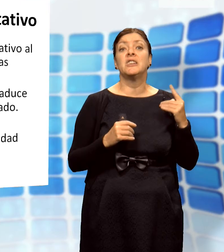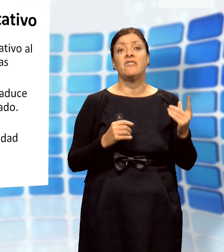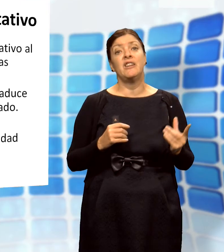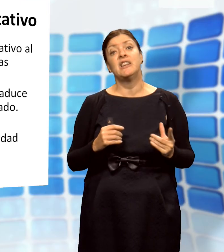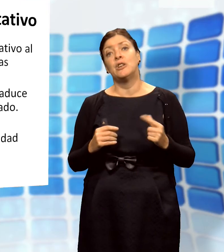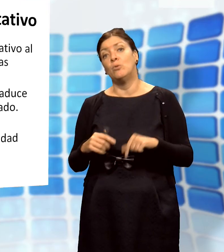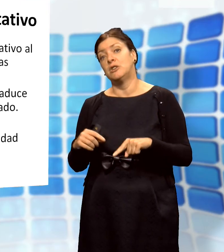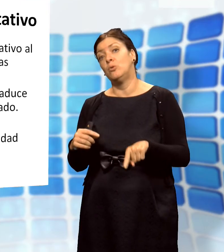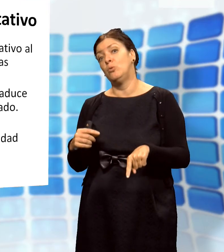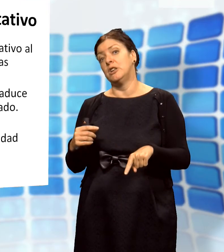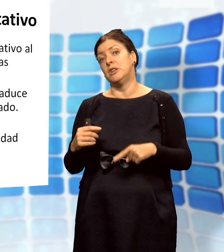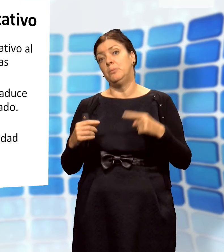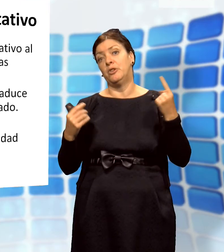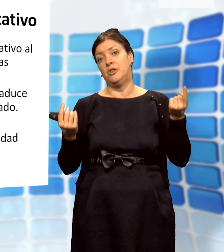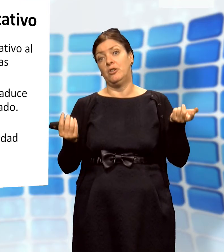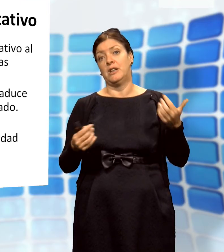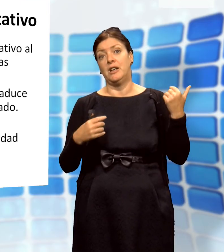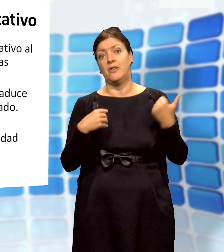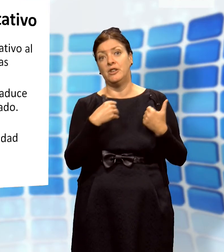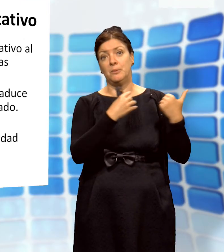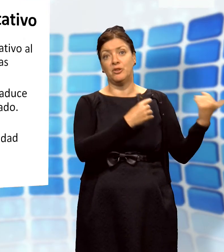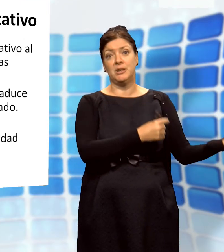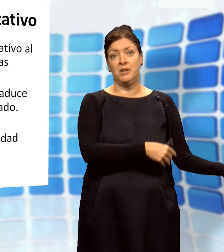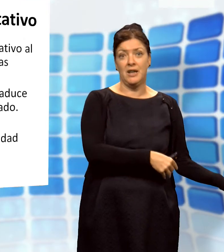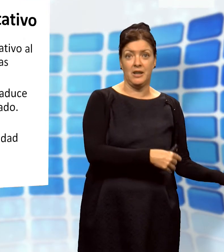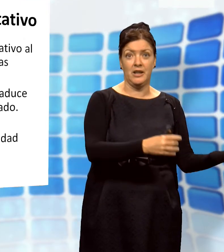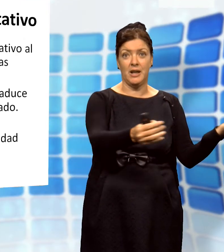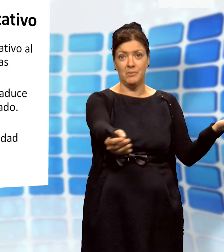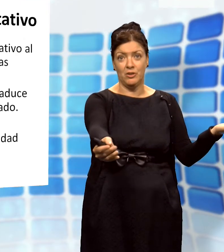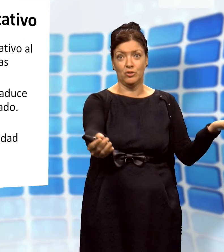y diferentes según las culturas, y por ello, las relaciones de proximidad, de alejamiento,